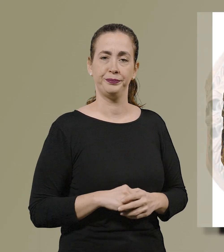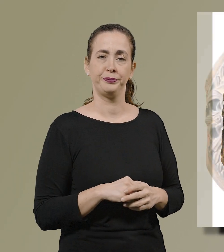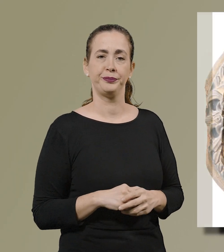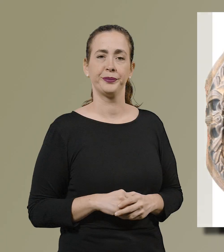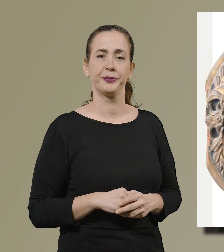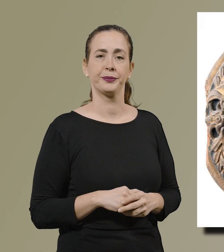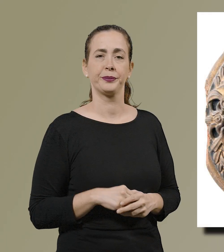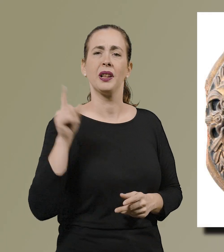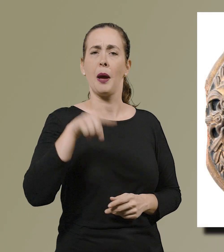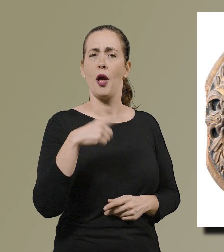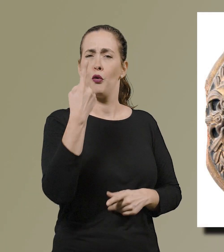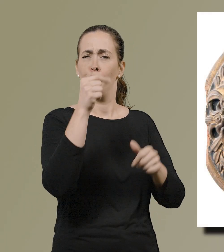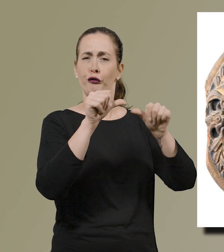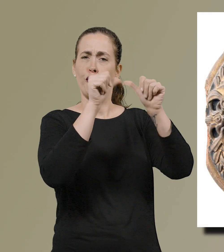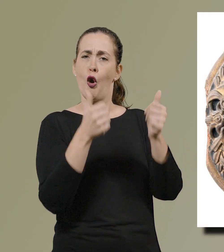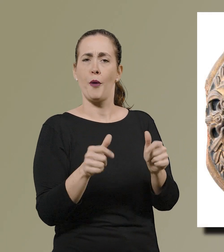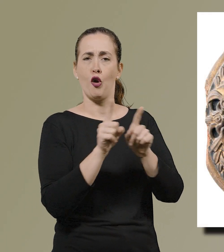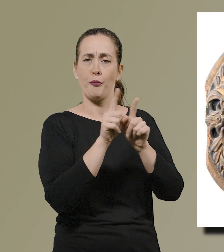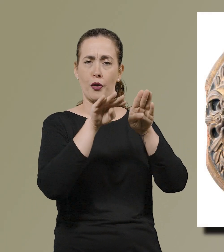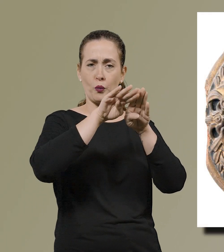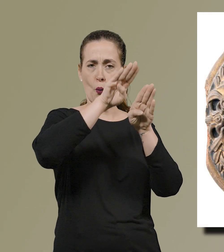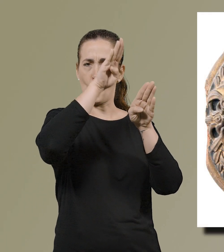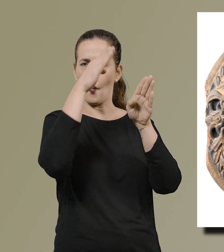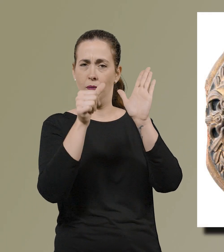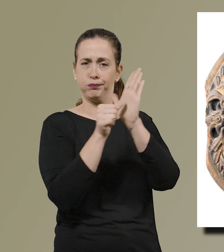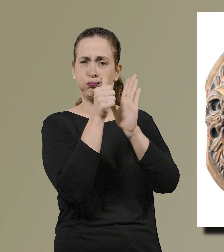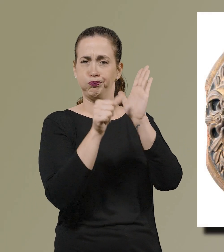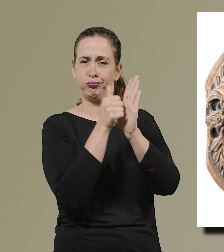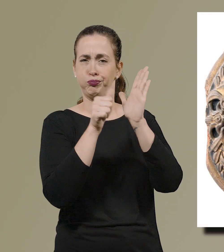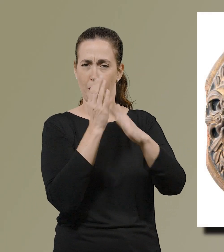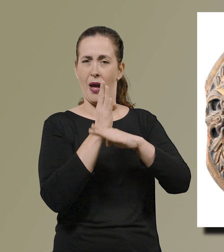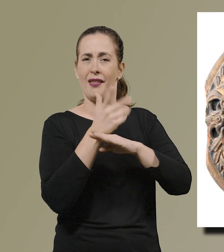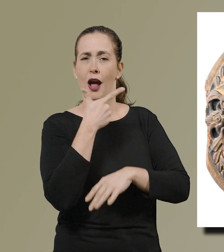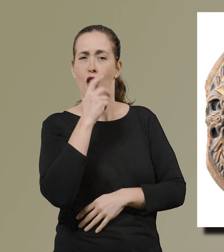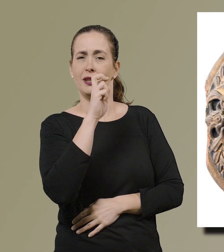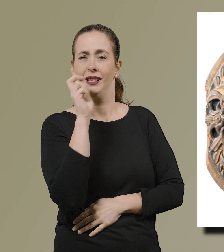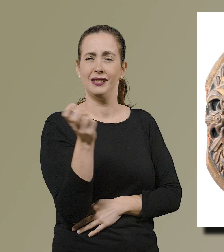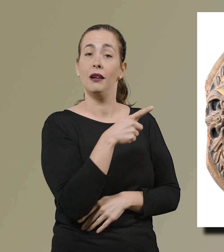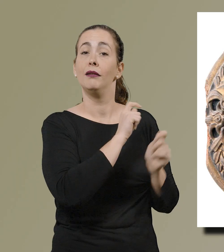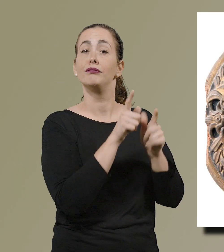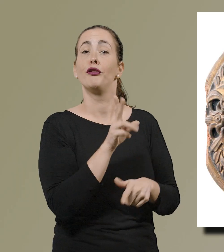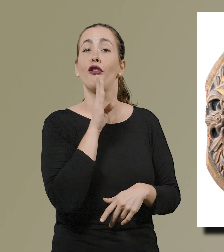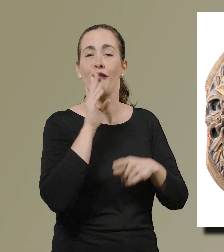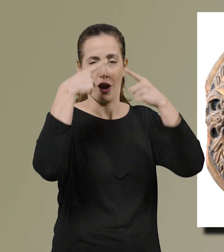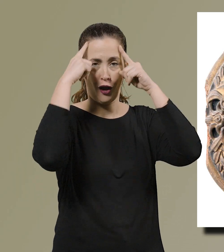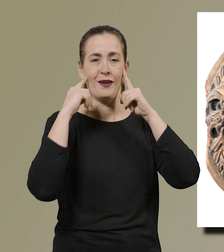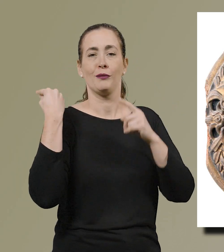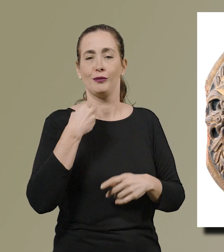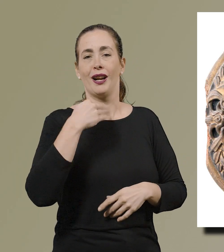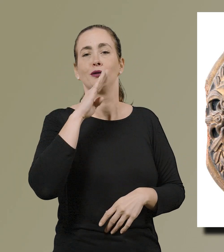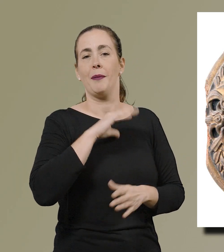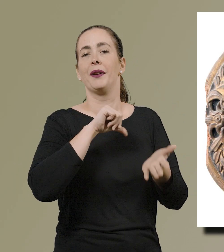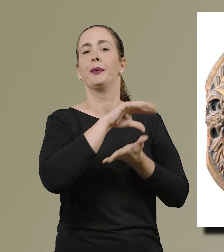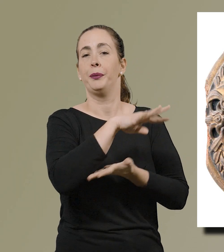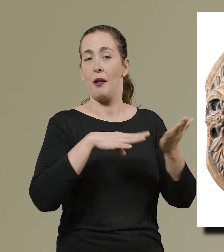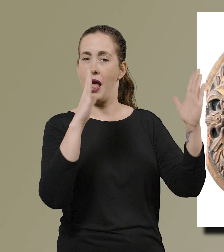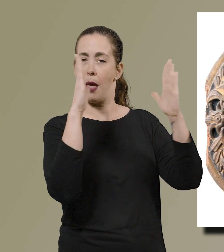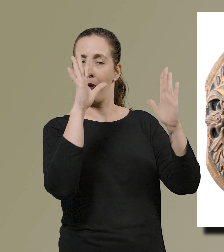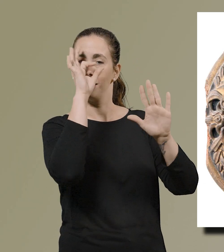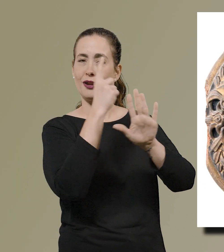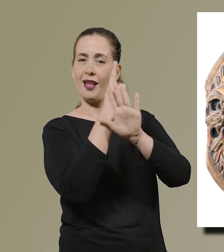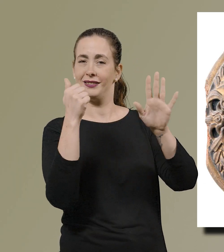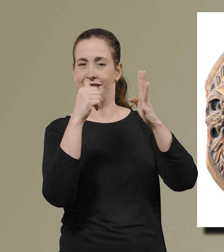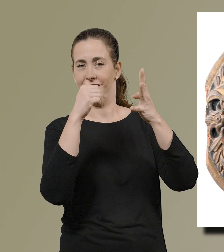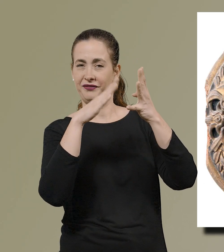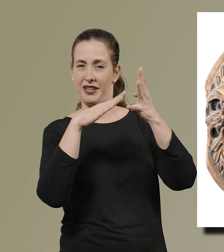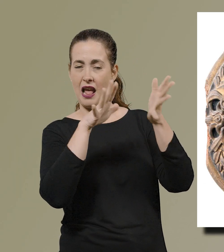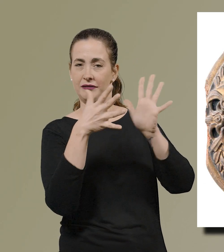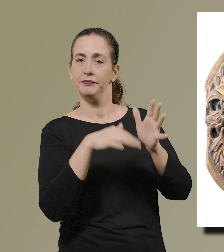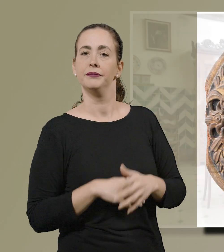procedents del convent de Jerusalem de Barcelona, de principis del segle XVI.